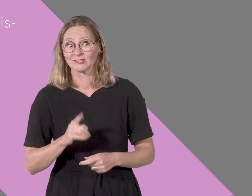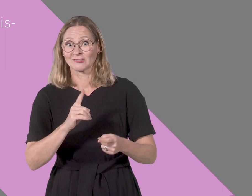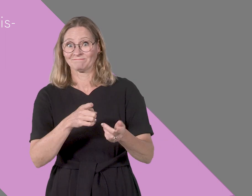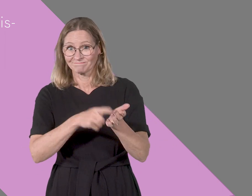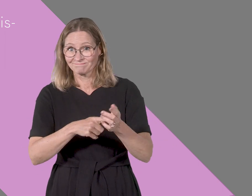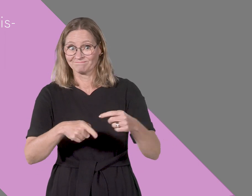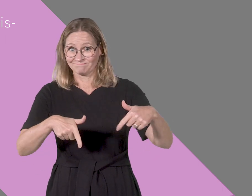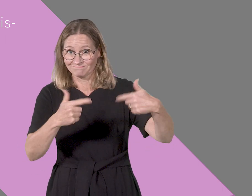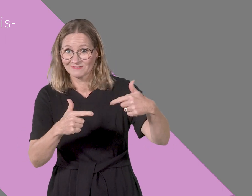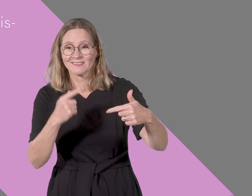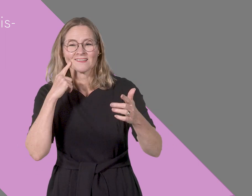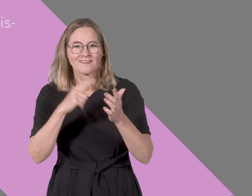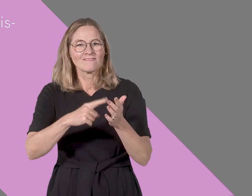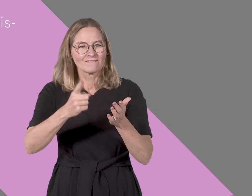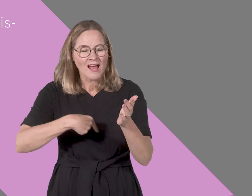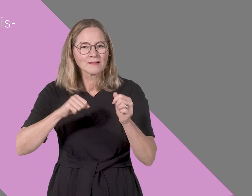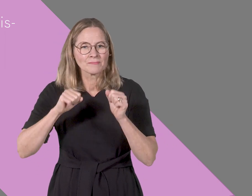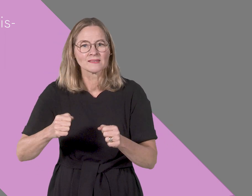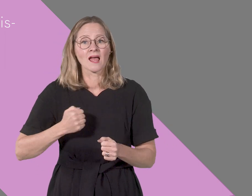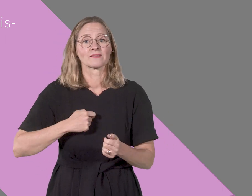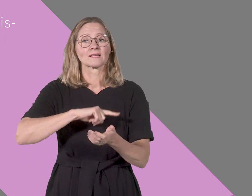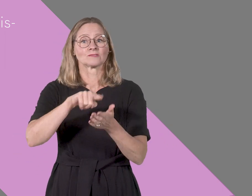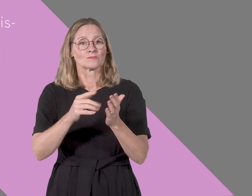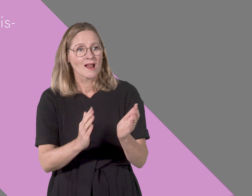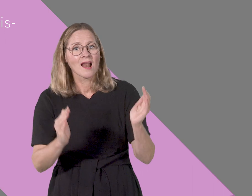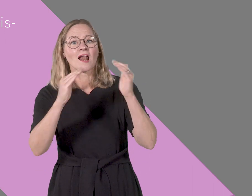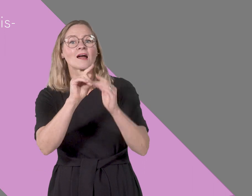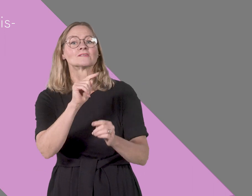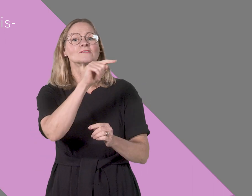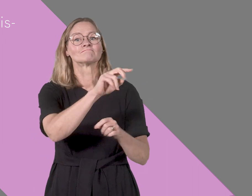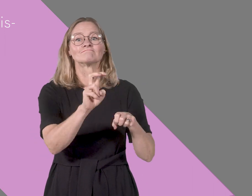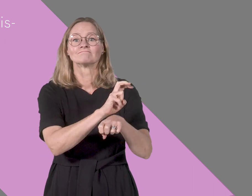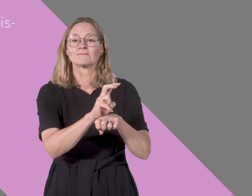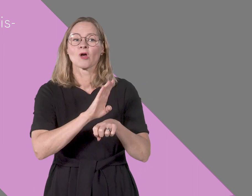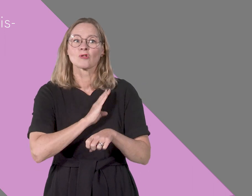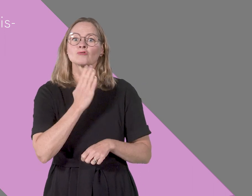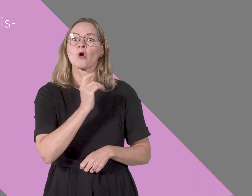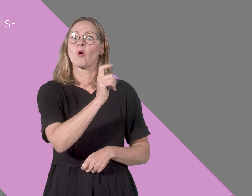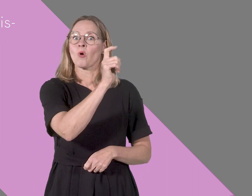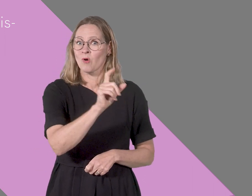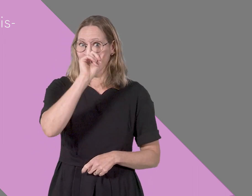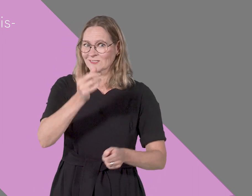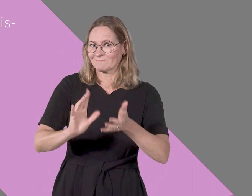Näin toteutettuna palvelu edellyttäisi myös sitä, - että hätäkeskuslaitoksen päässä olisi joka päivystysvuorossa joku, -